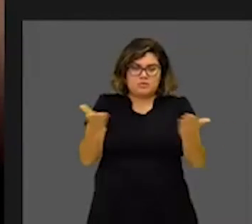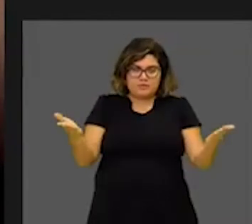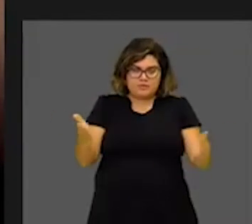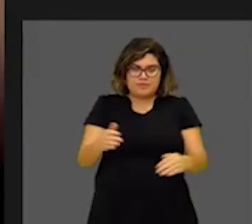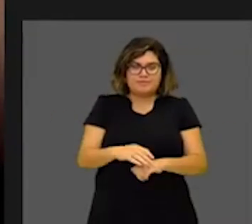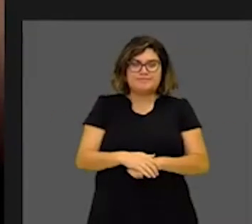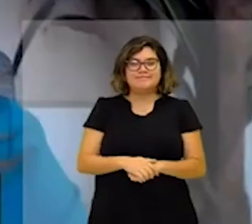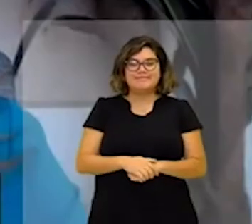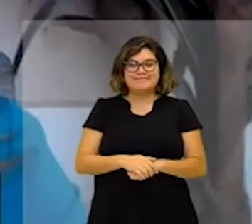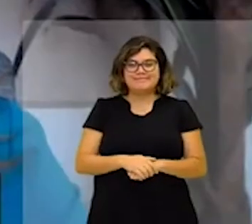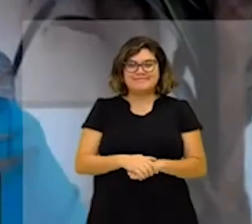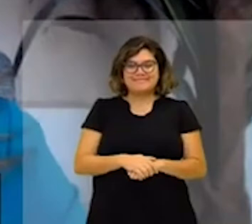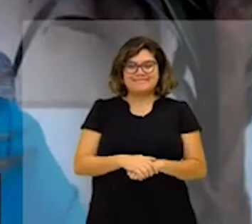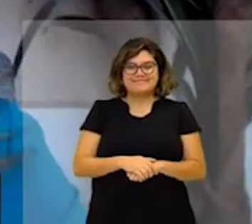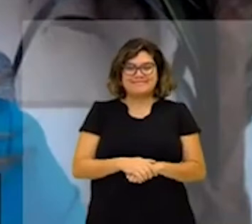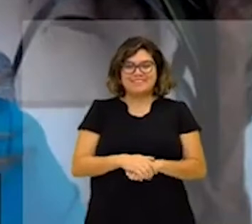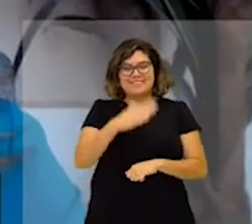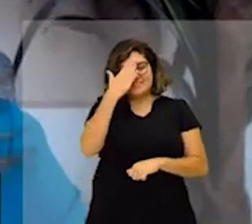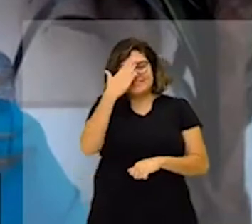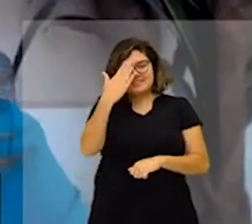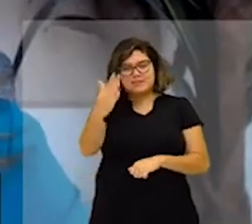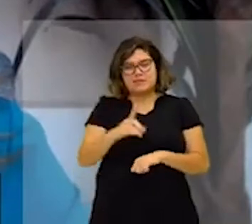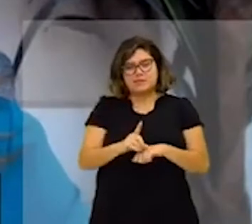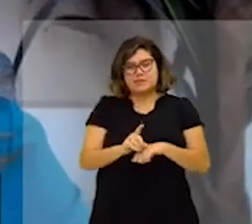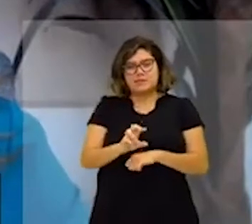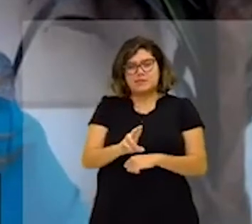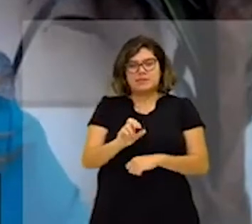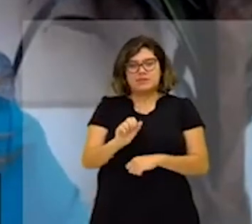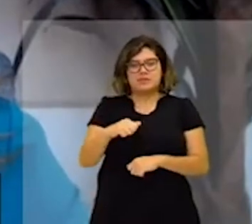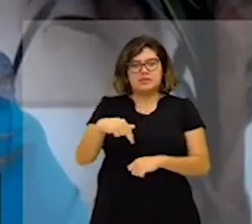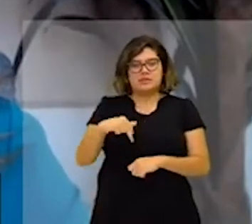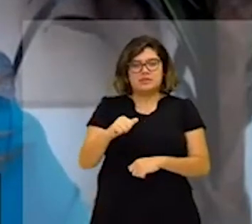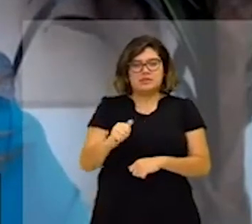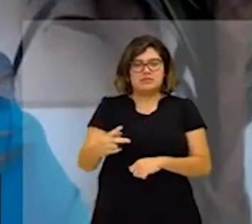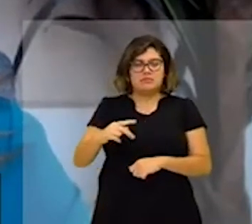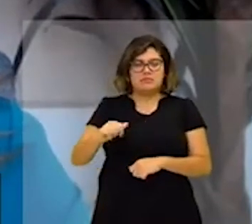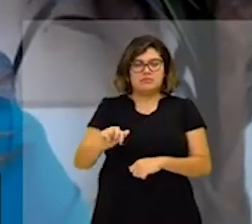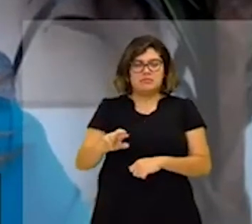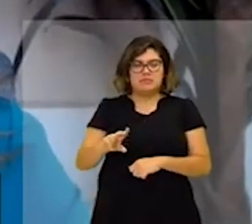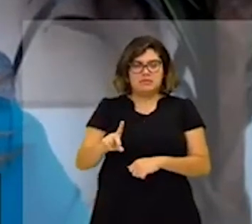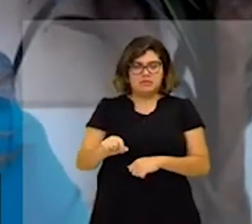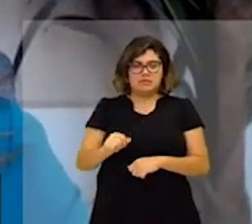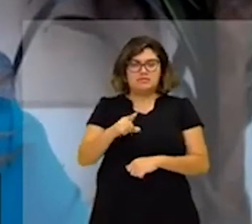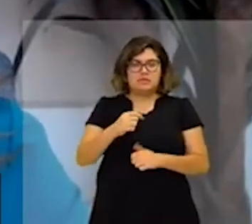Oi gente cimo grata a Dra Ana Cláudia Santana Tem a certeza que contribui sim muito difícil